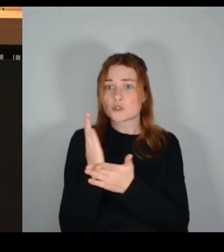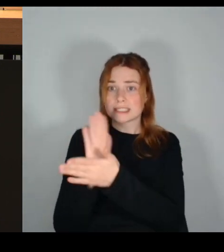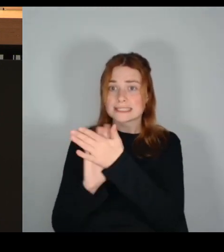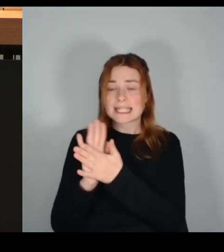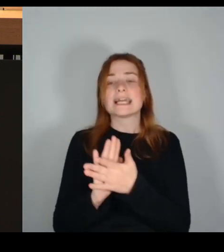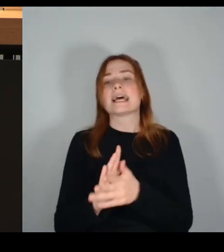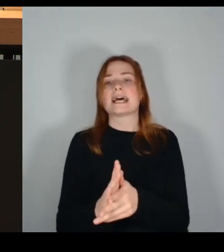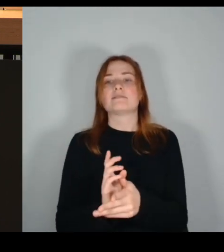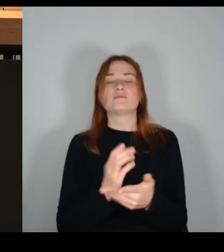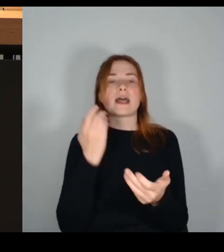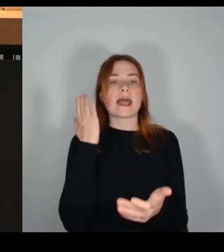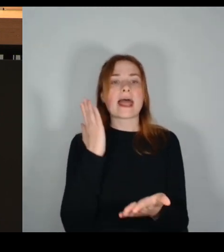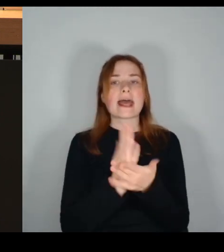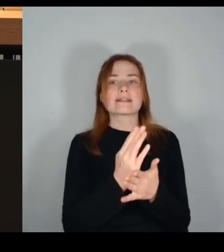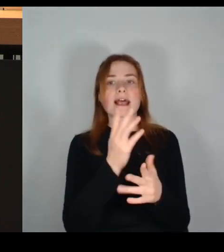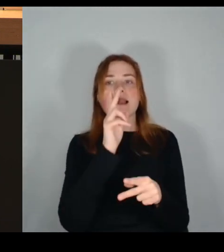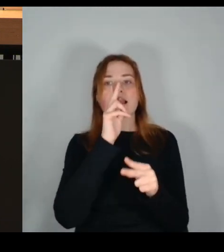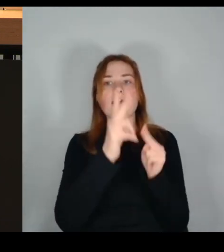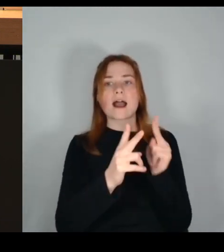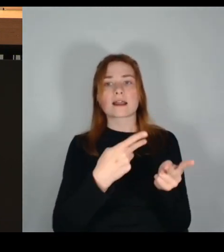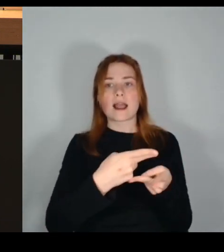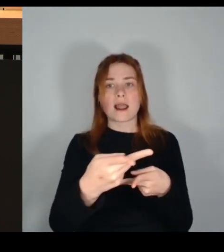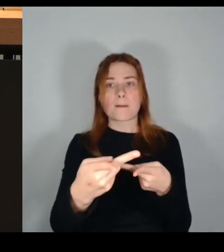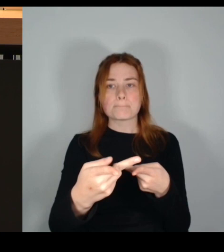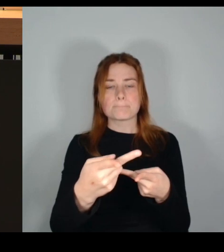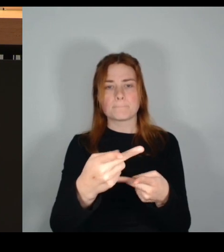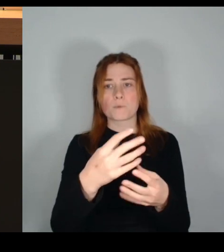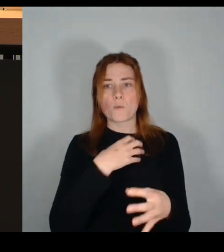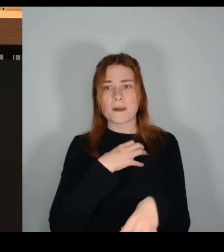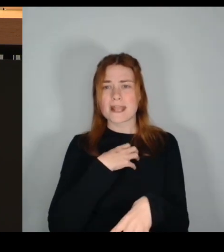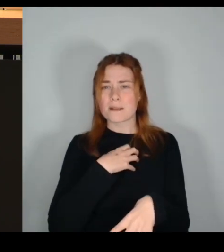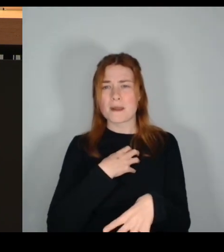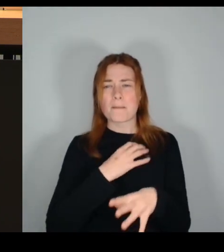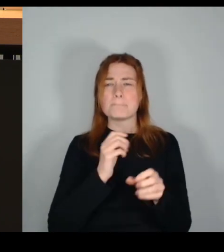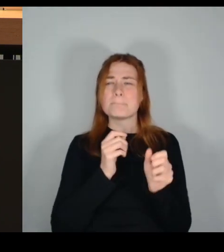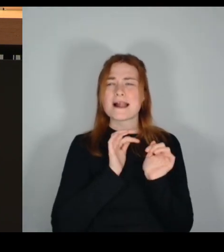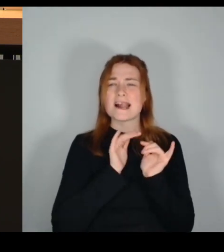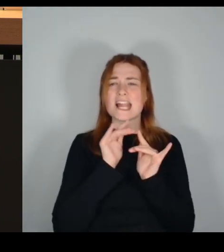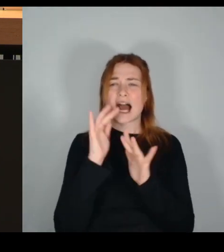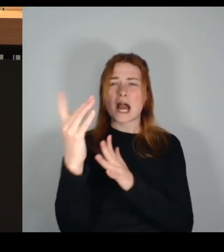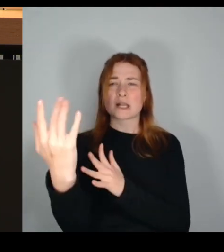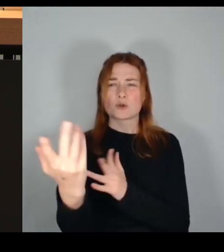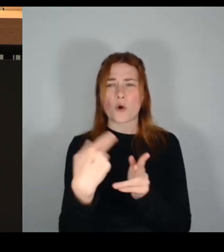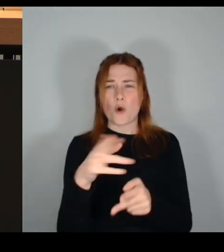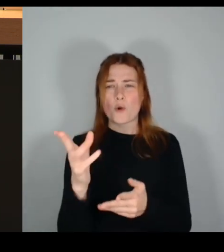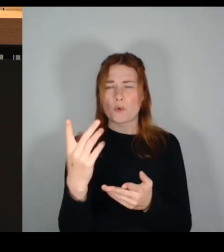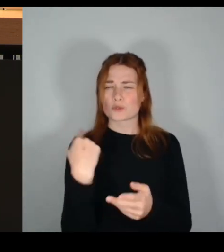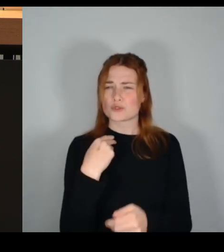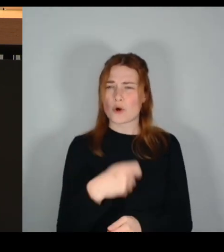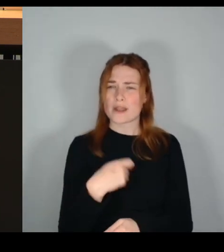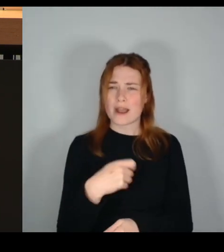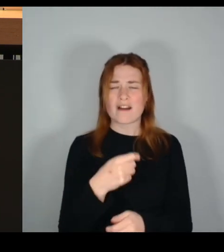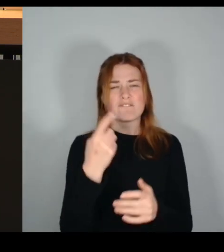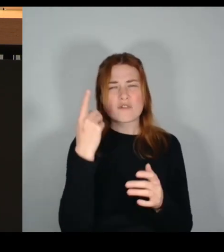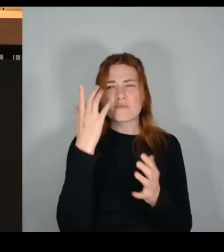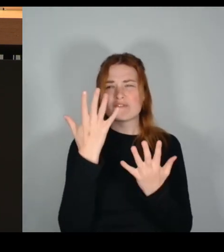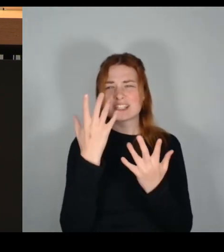Milliarden 450 Meter mittlerweile tief in die Erde reinbohren und wir wissen nicht, wo wir den ganzen Kram lassen sollen. In Brunsbüttel wissen sie es nicht.